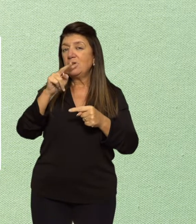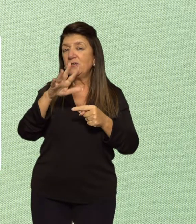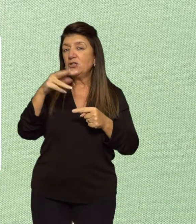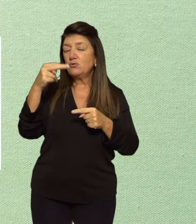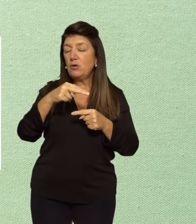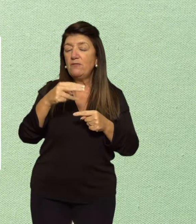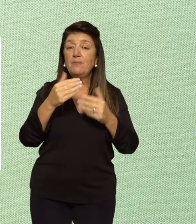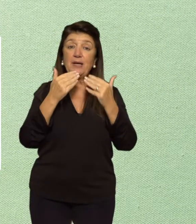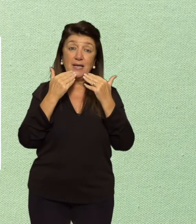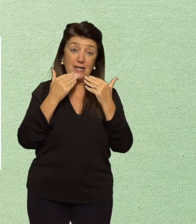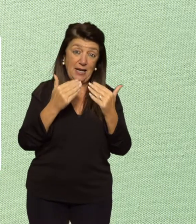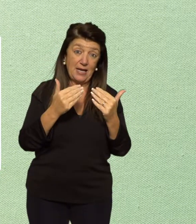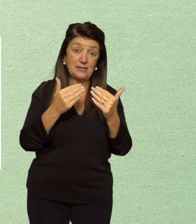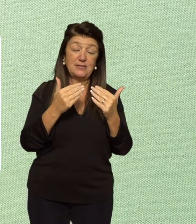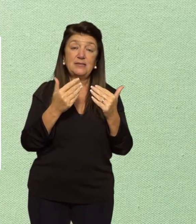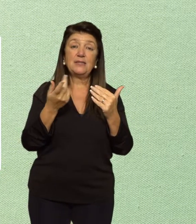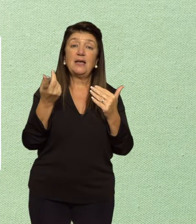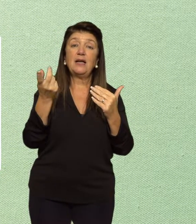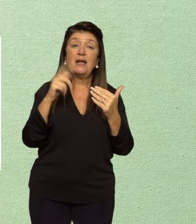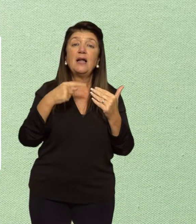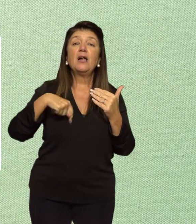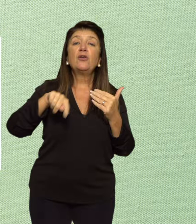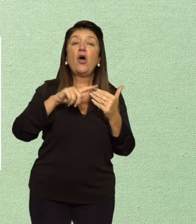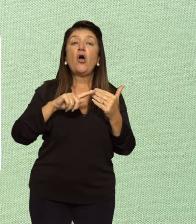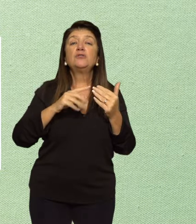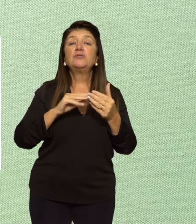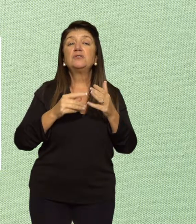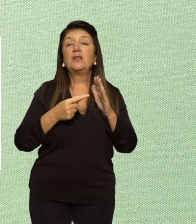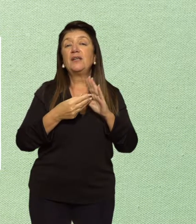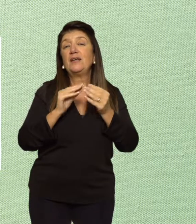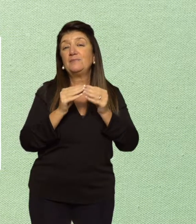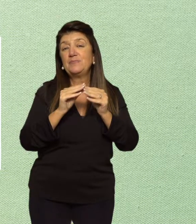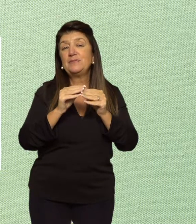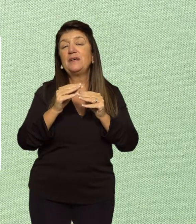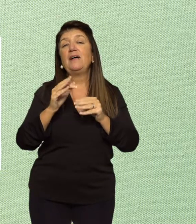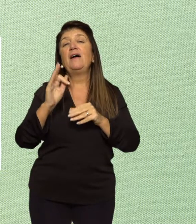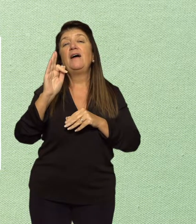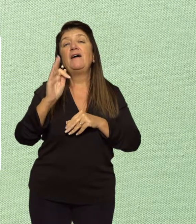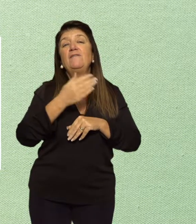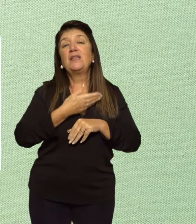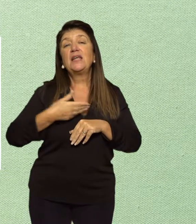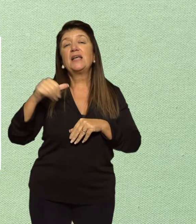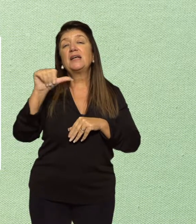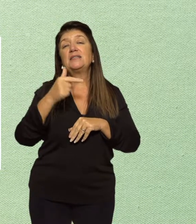anche i nostri operatori di regia Federico Stella e Mattia Strocchio. Ringrazio